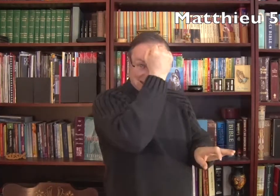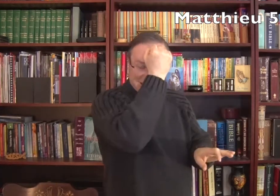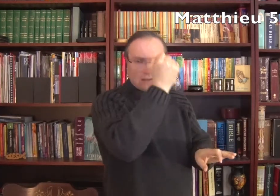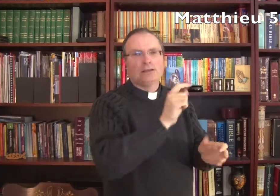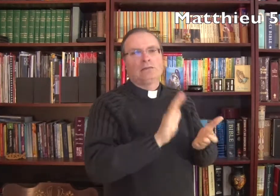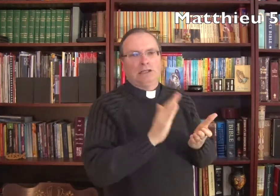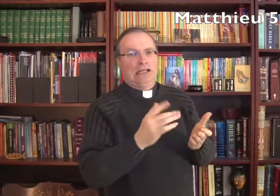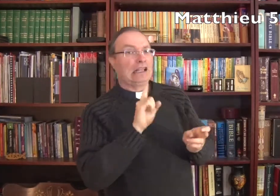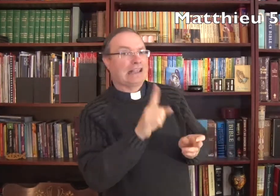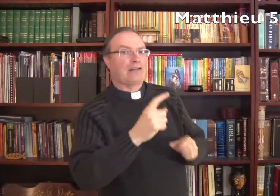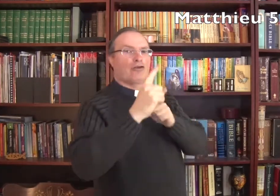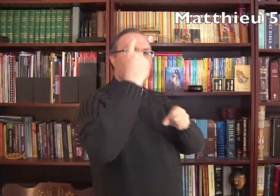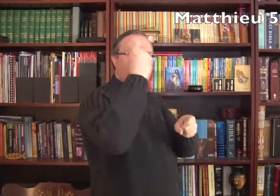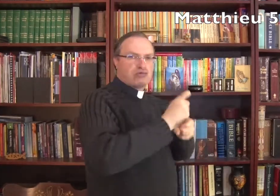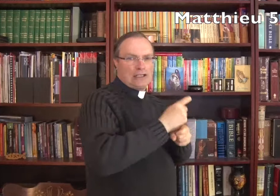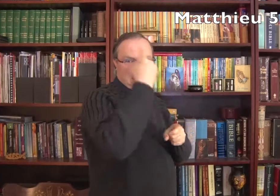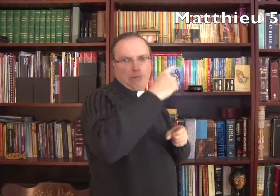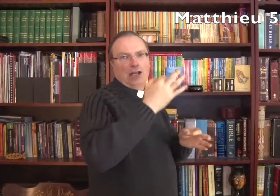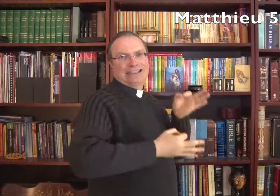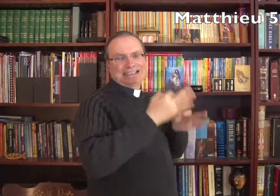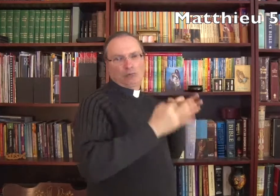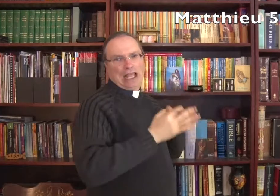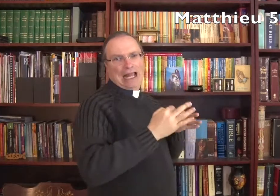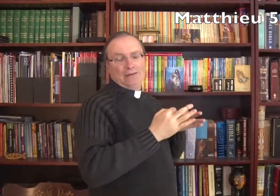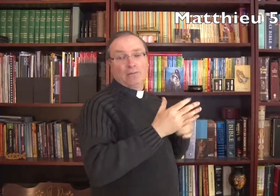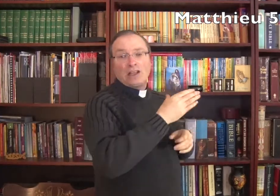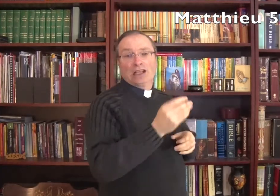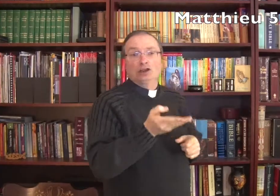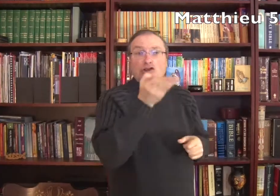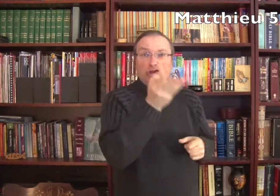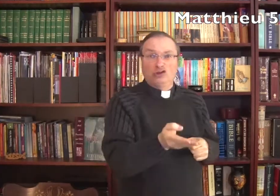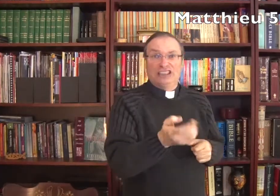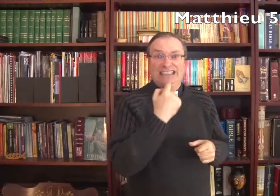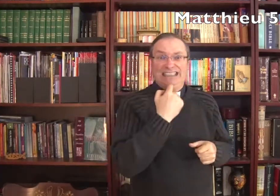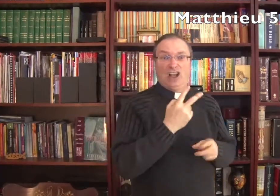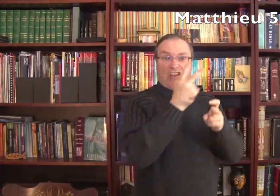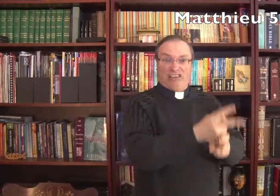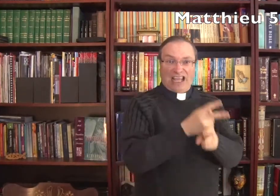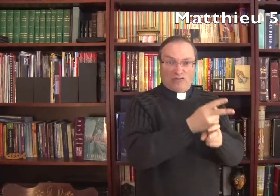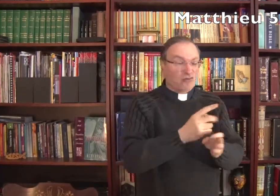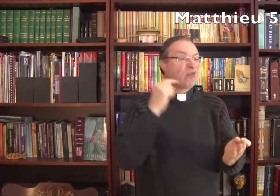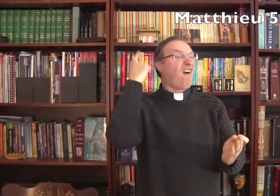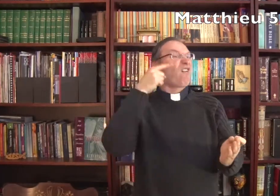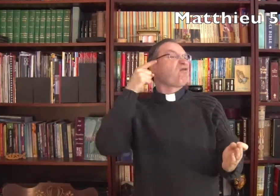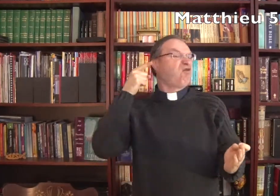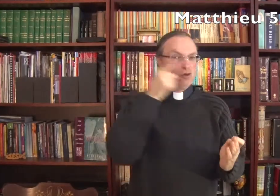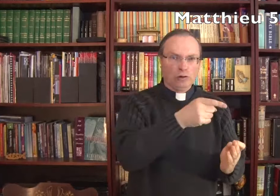mérite d’être puni par le tribunal, et celui qui le traite de fou